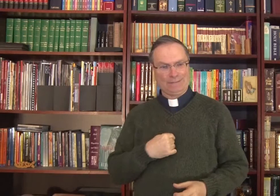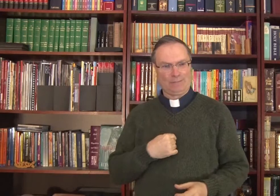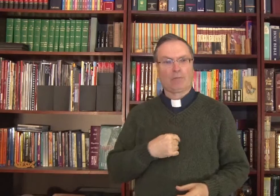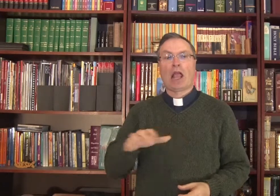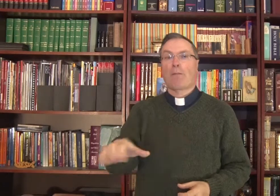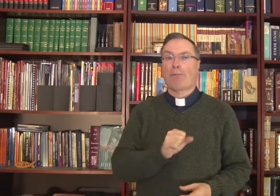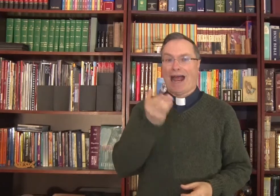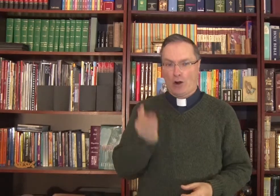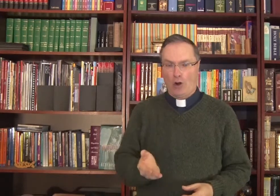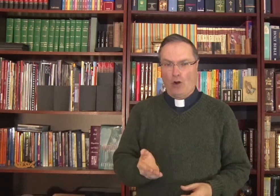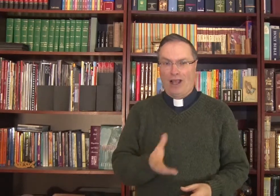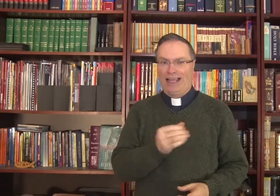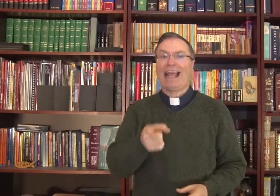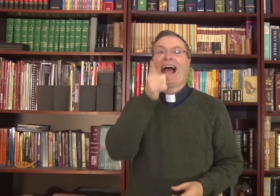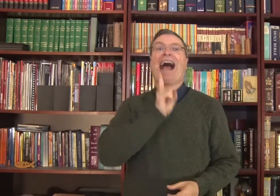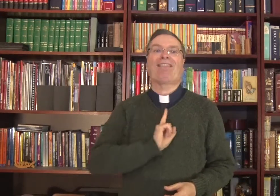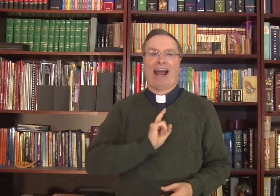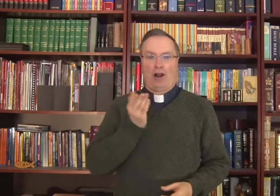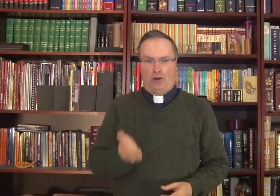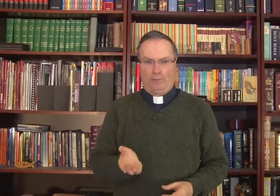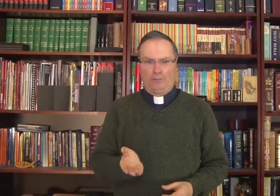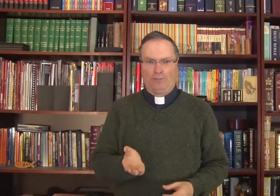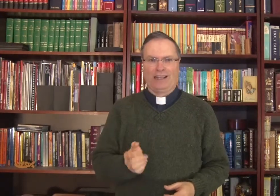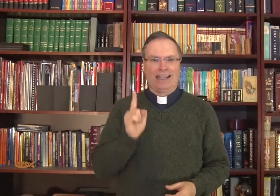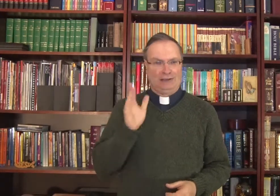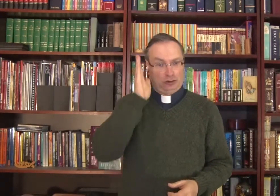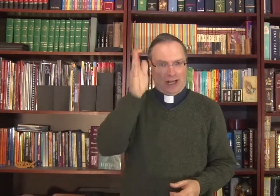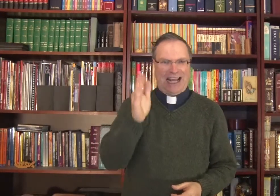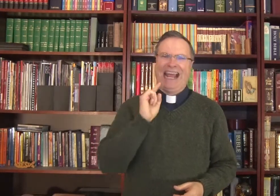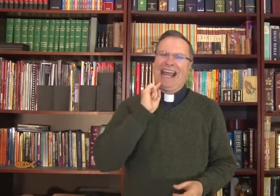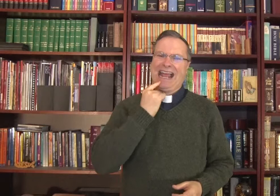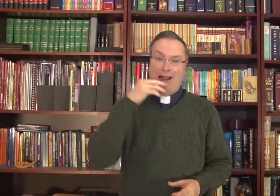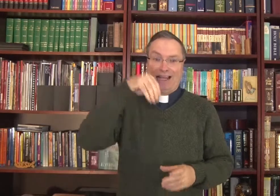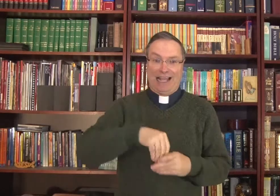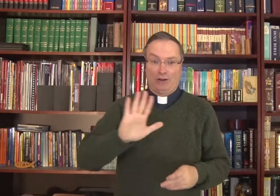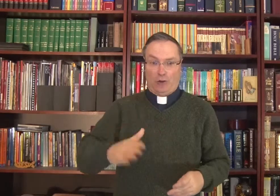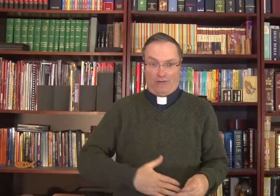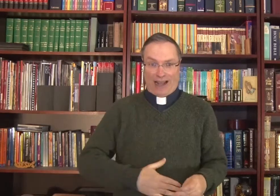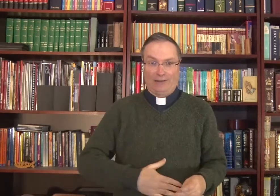«Prends-le et avale-le; il sera amer dans ton ventre,